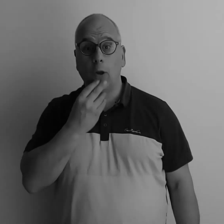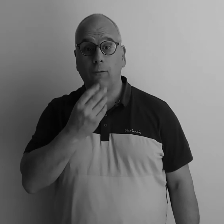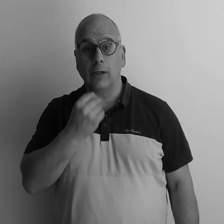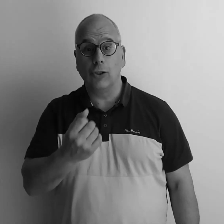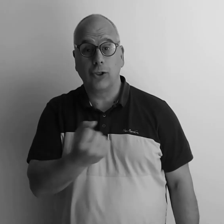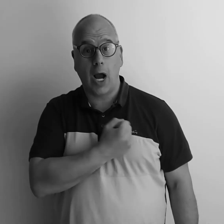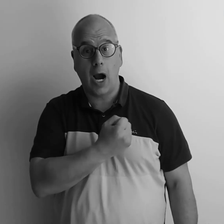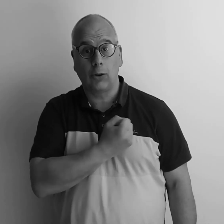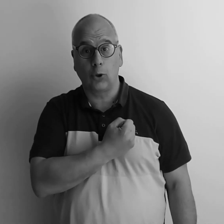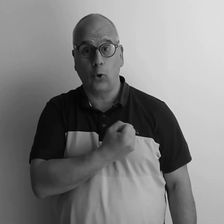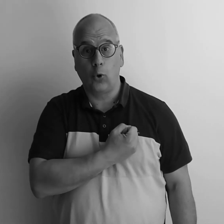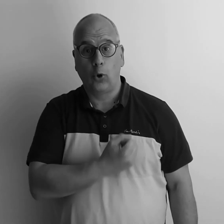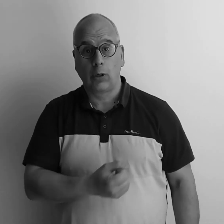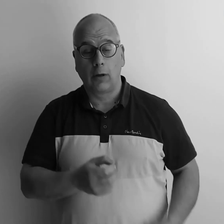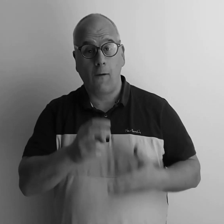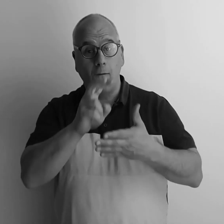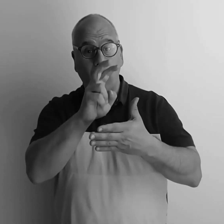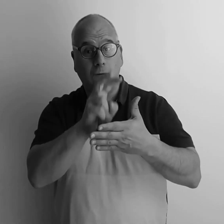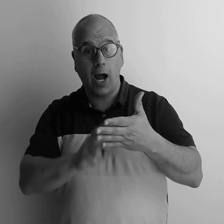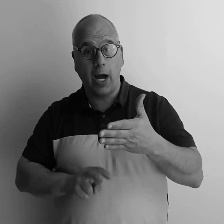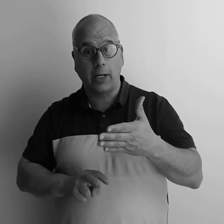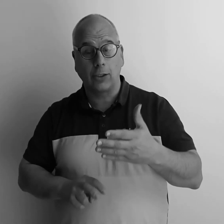Petőfi Sándor verse